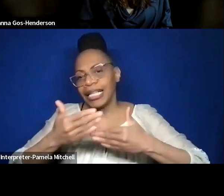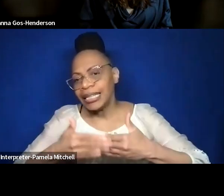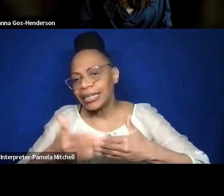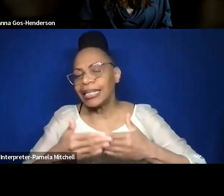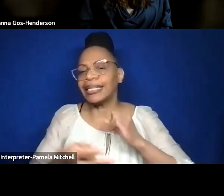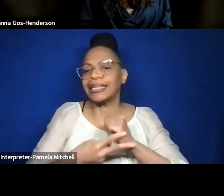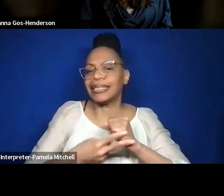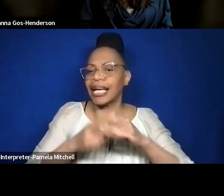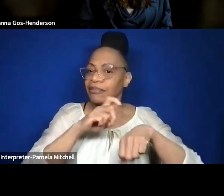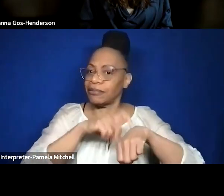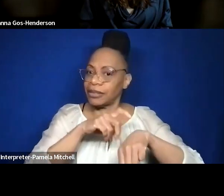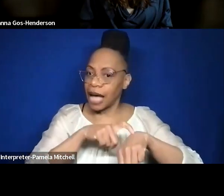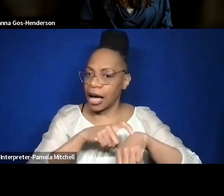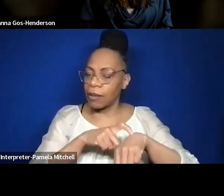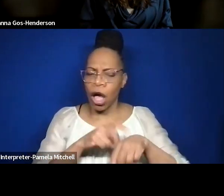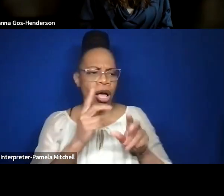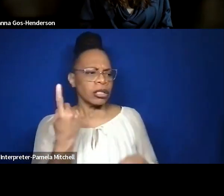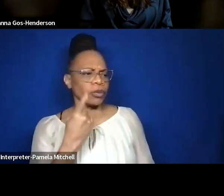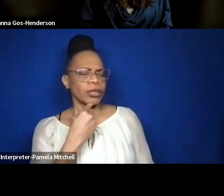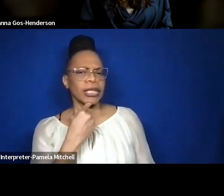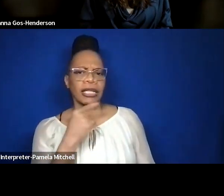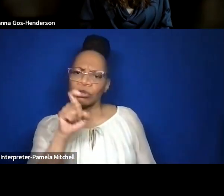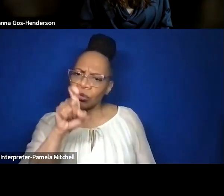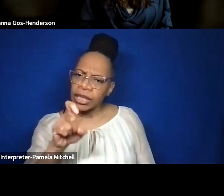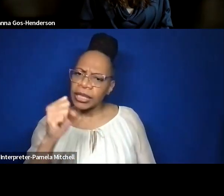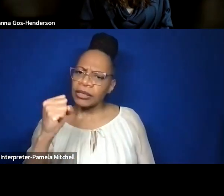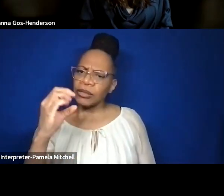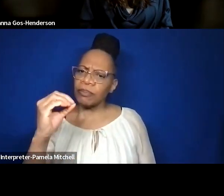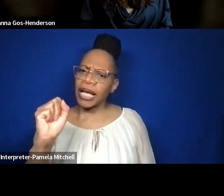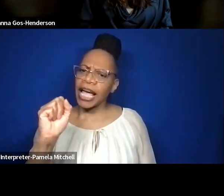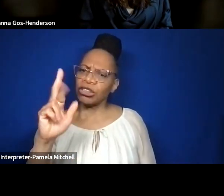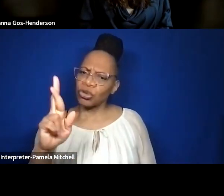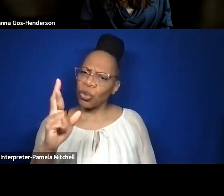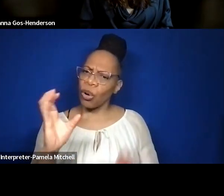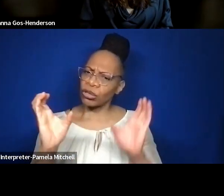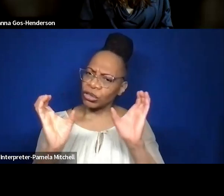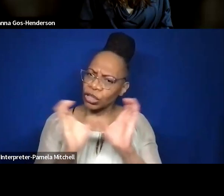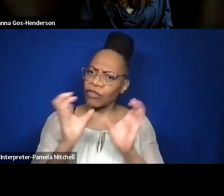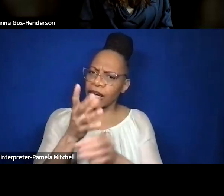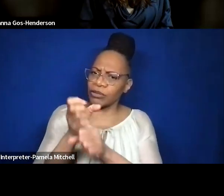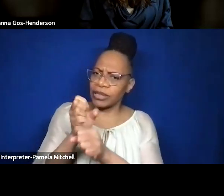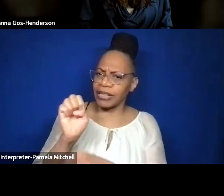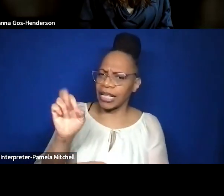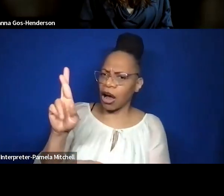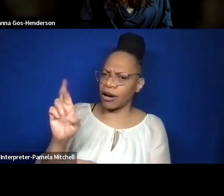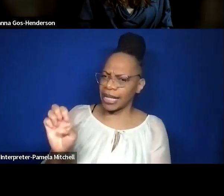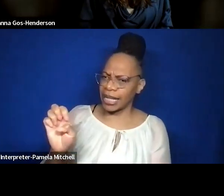Alguien dijo: "¿tienes que estar certificado en SOAR para obtener ERE?". La respuesta es, sí.